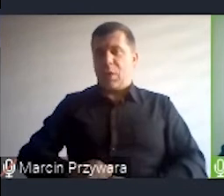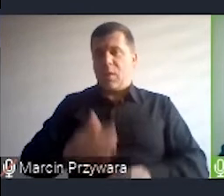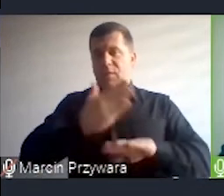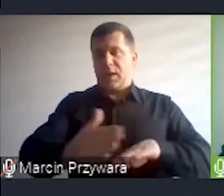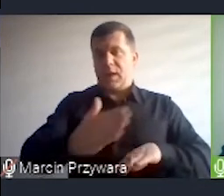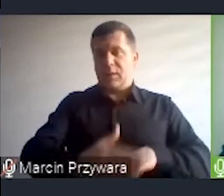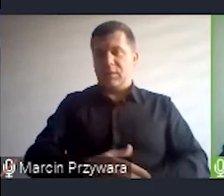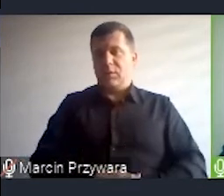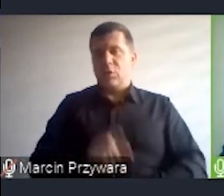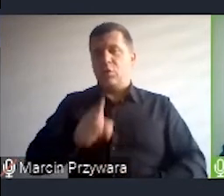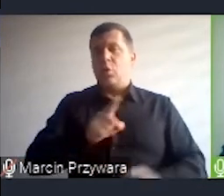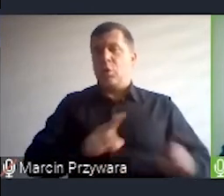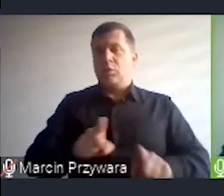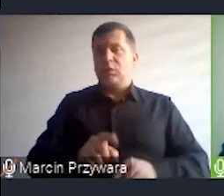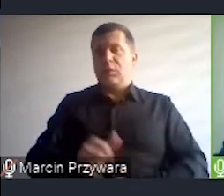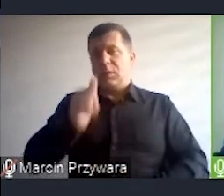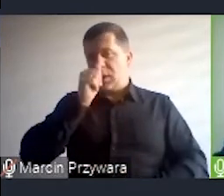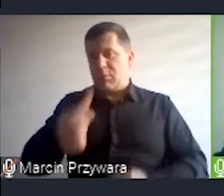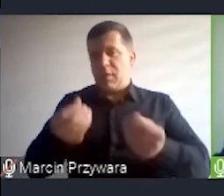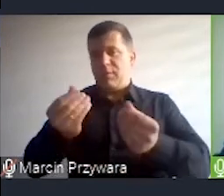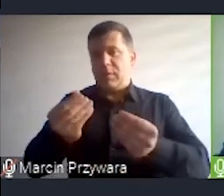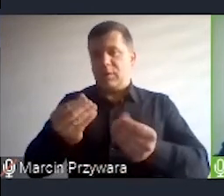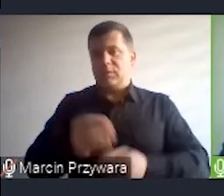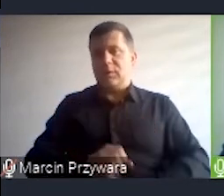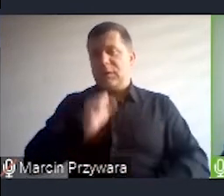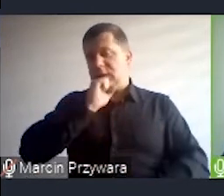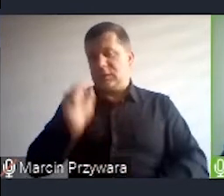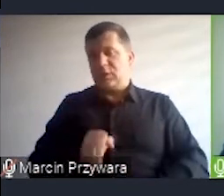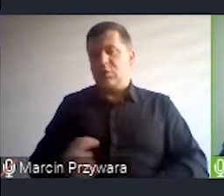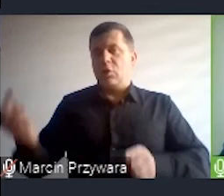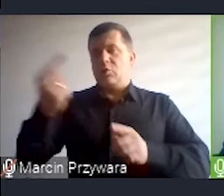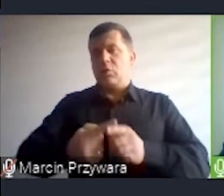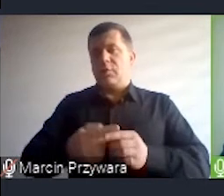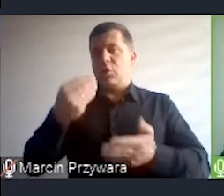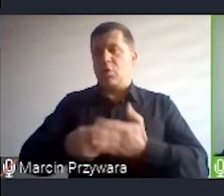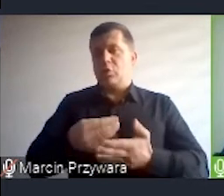To oznacza, ż nie mogę finansować żadnych dodatkowych kosztów powyżej kosztu zakupu.